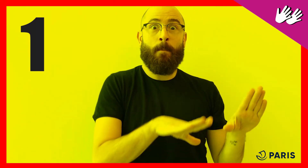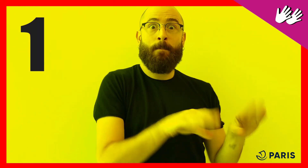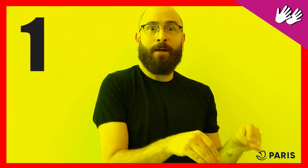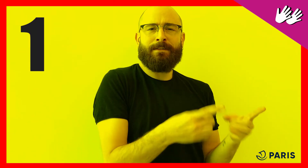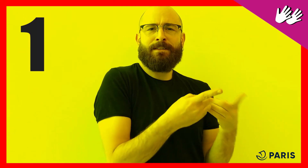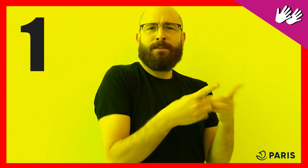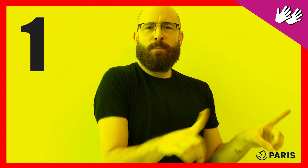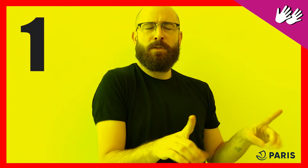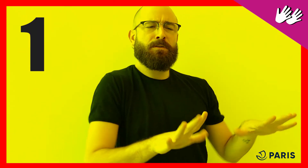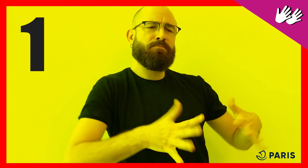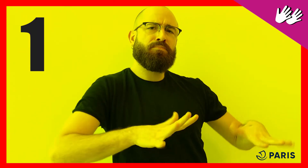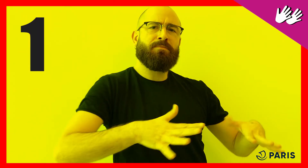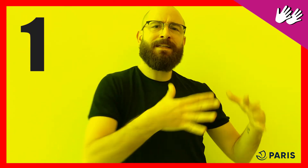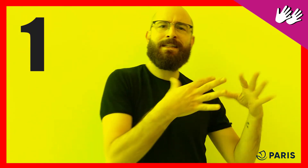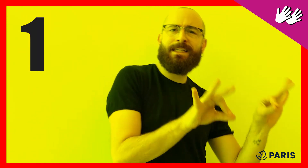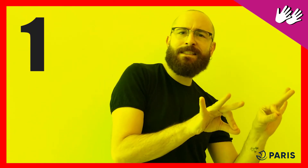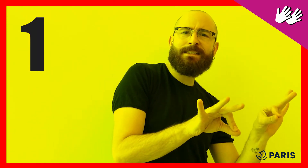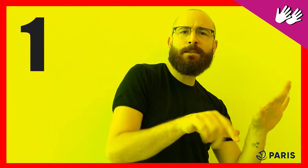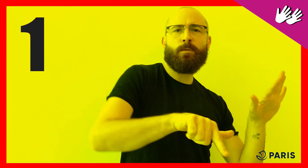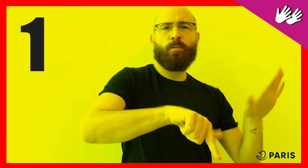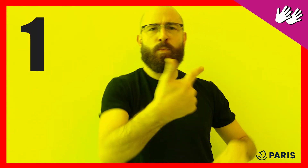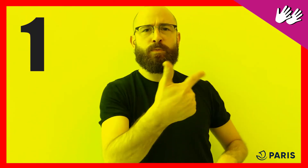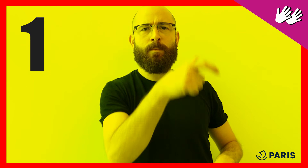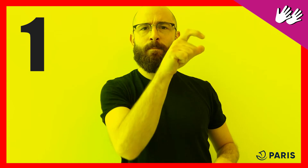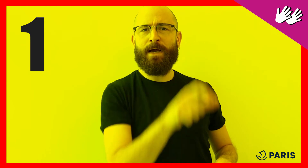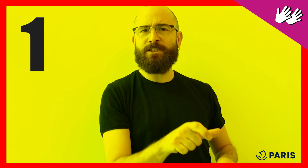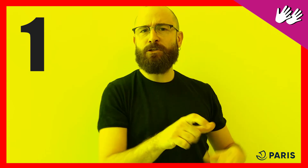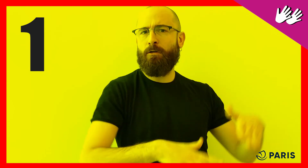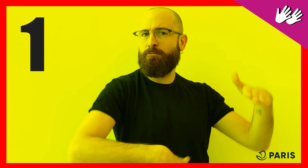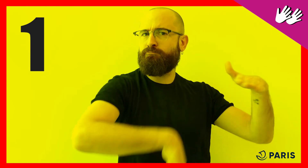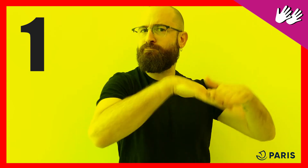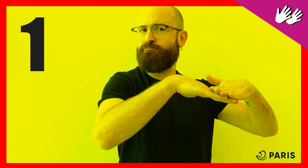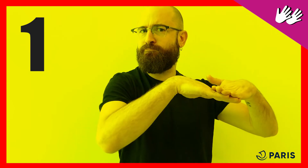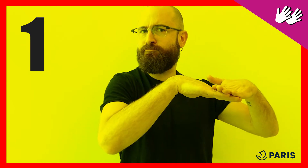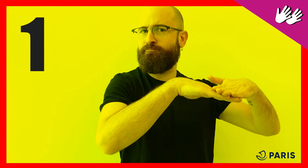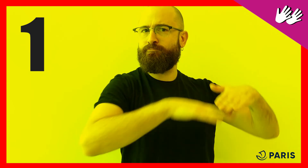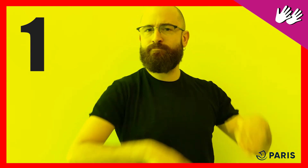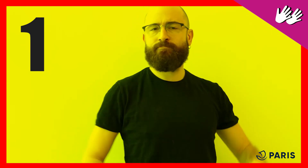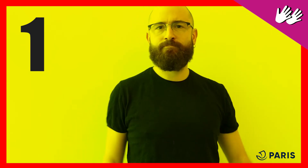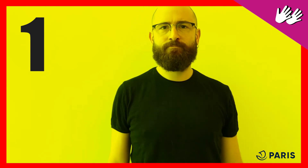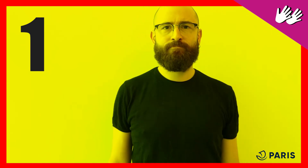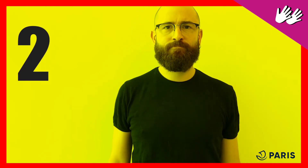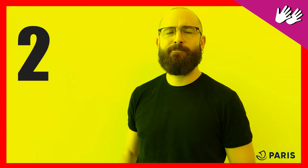Entrée gratuite dans la mesure des places disponibles (10/12 places).